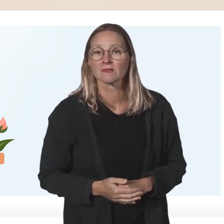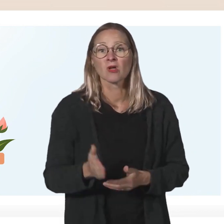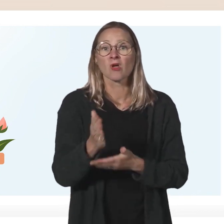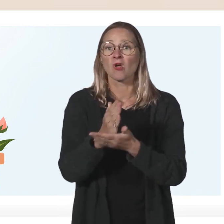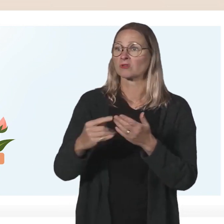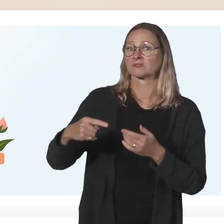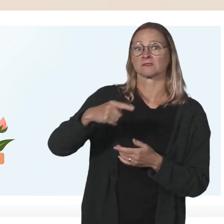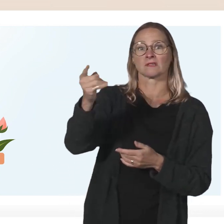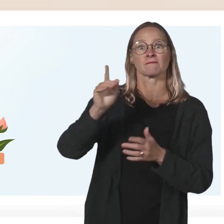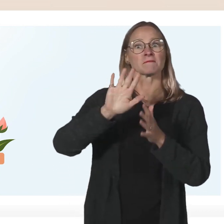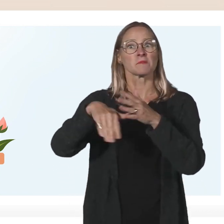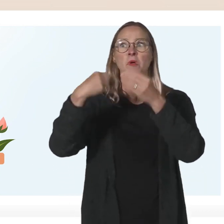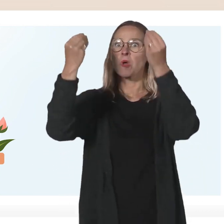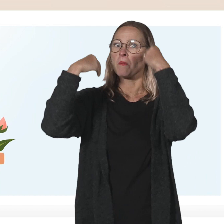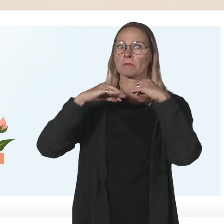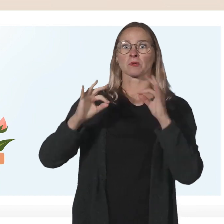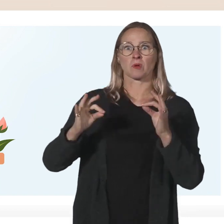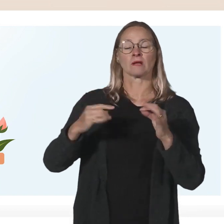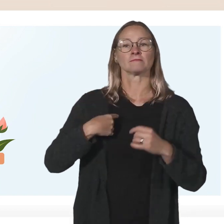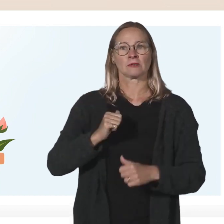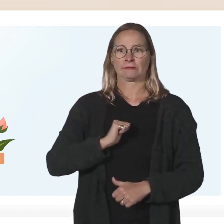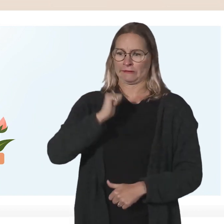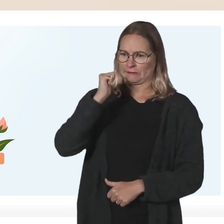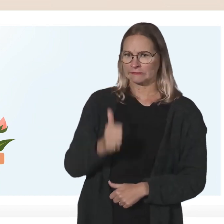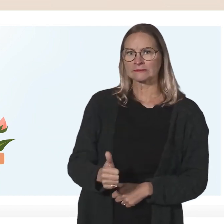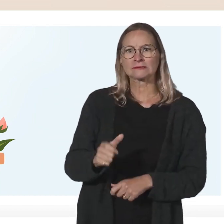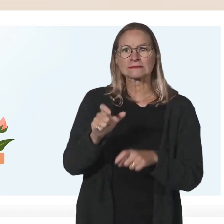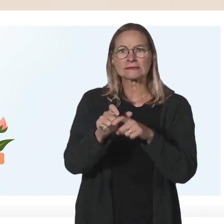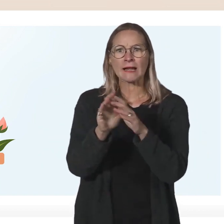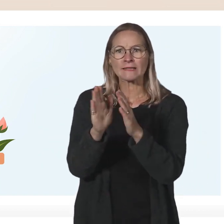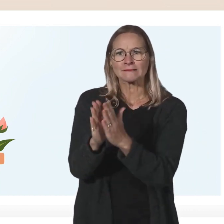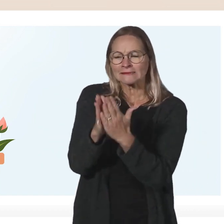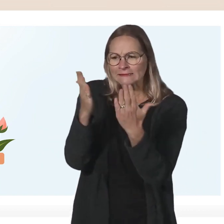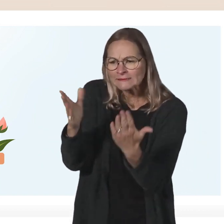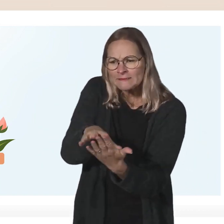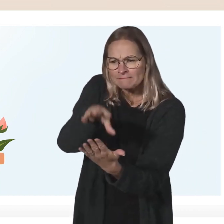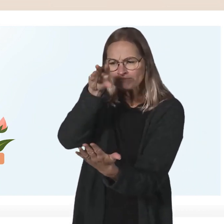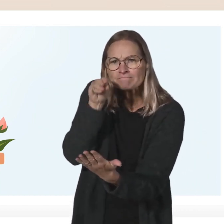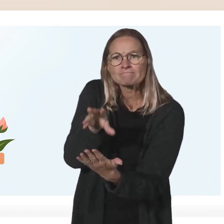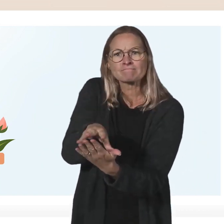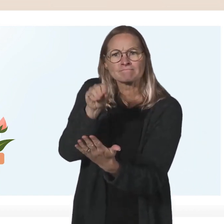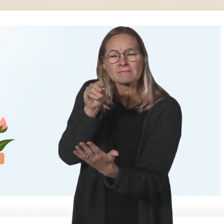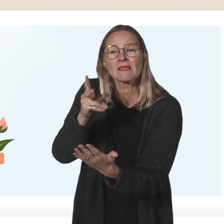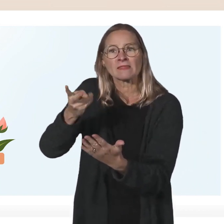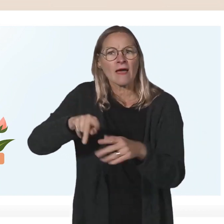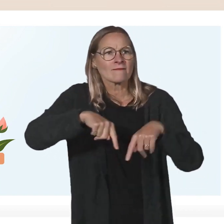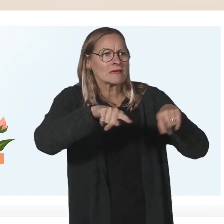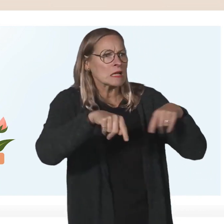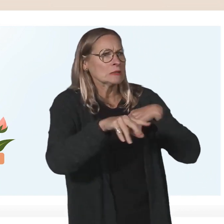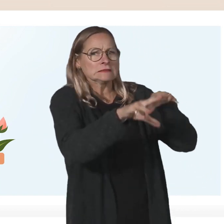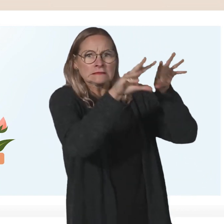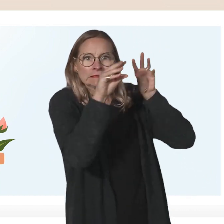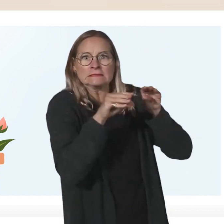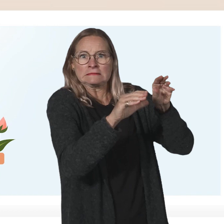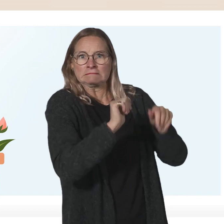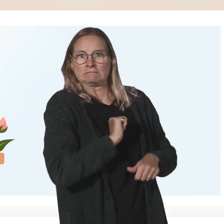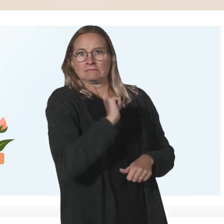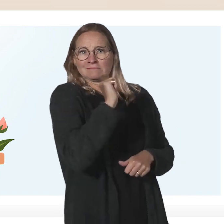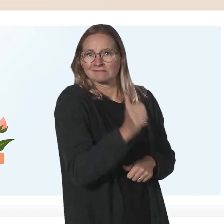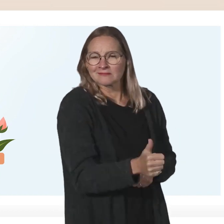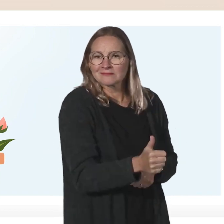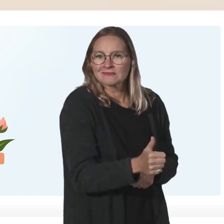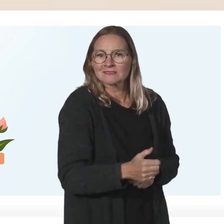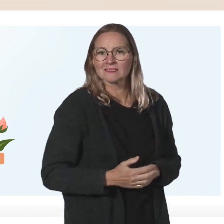osa opettelee viittomakieltä itsenäisesti sanakirjasta tai videoilta -